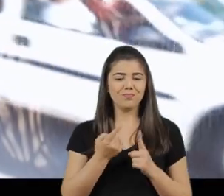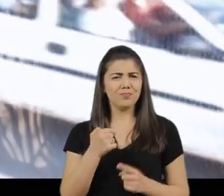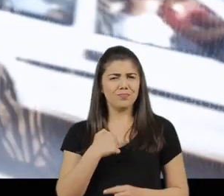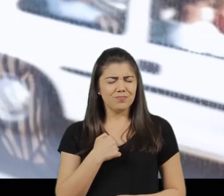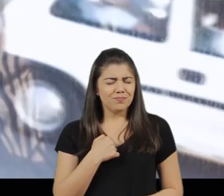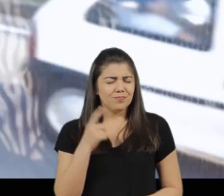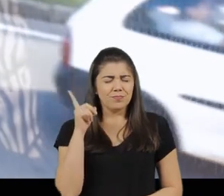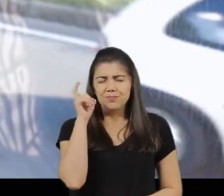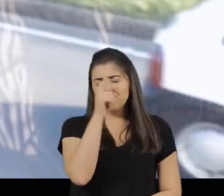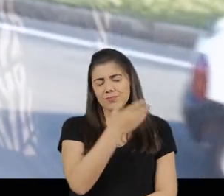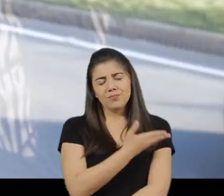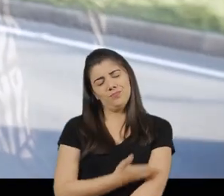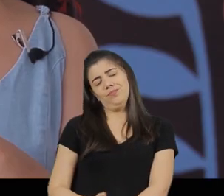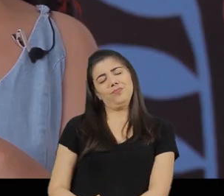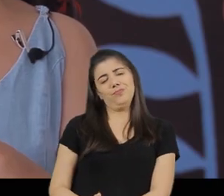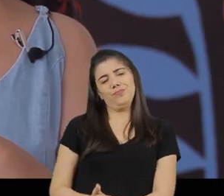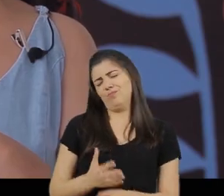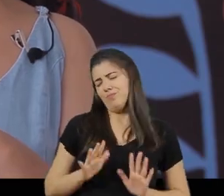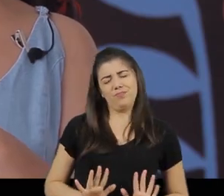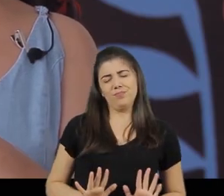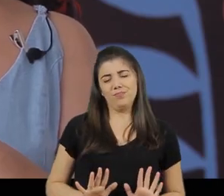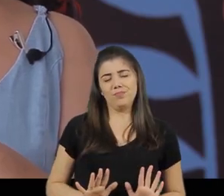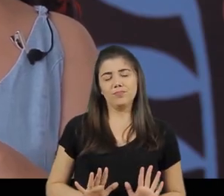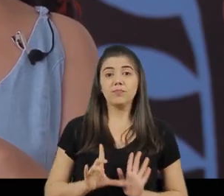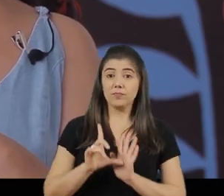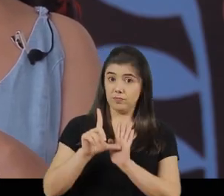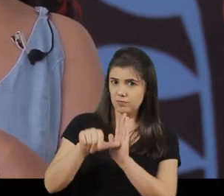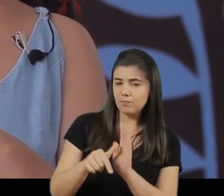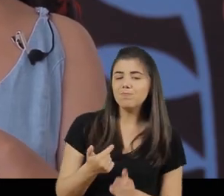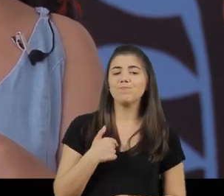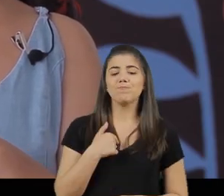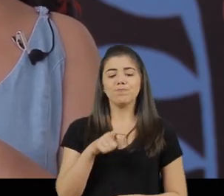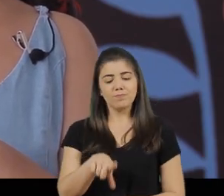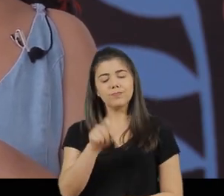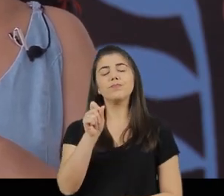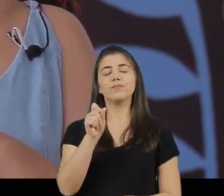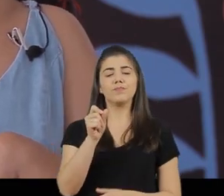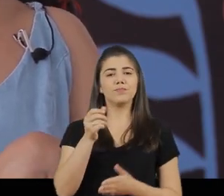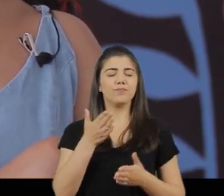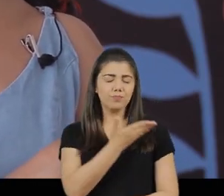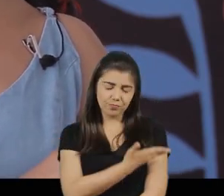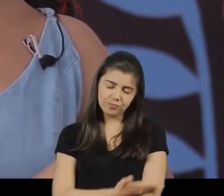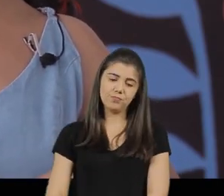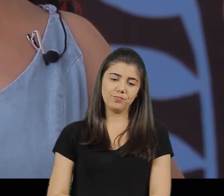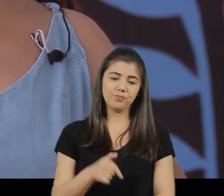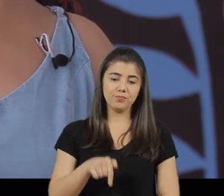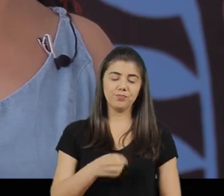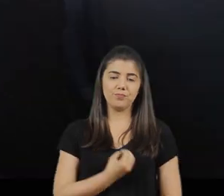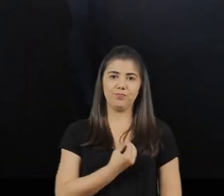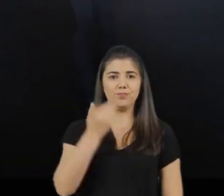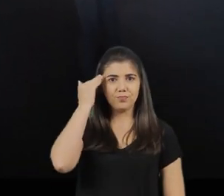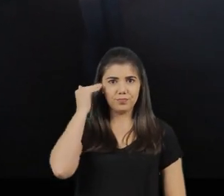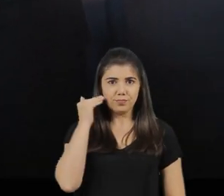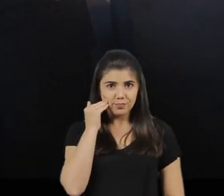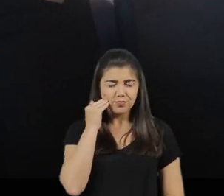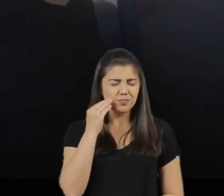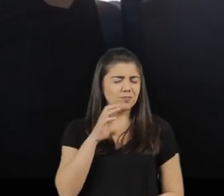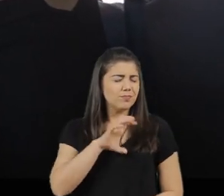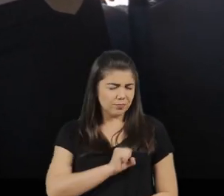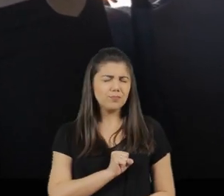queria me acostumar aqui, porque eu não entendia. No momento que eu tomei a decisão, comecei a me acostumar, aí